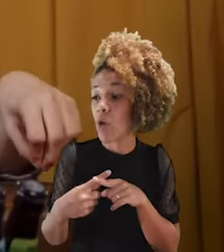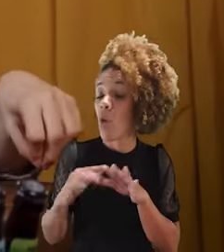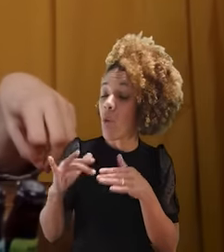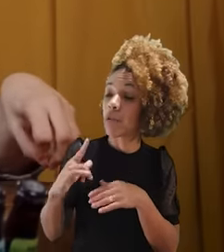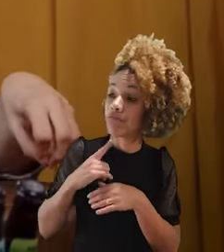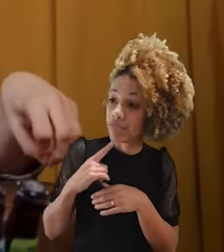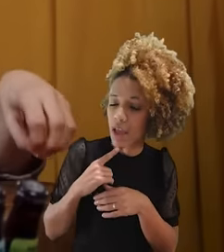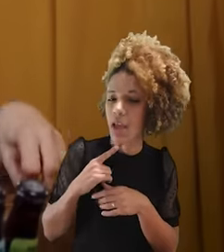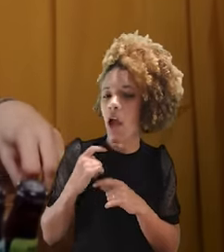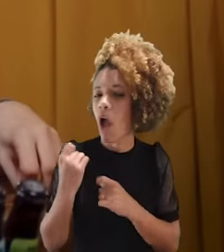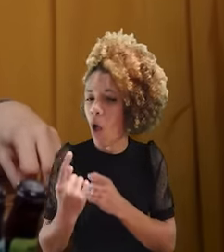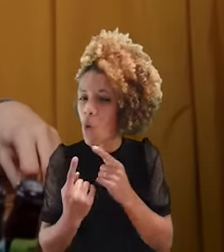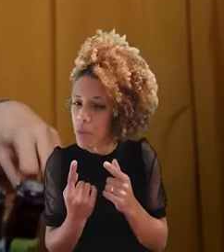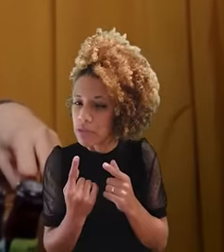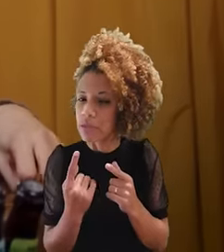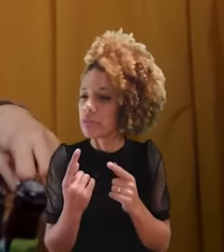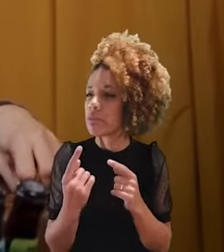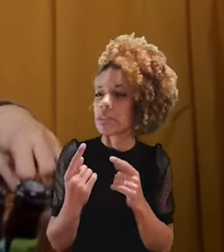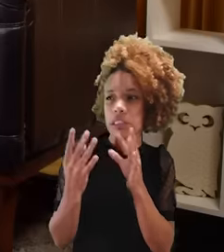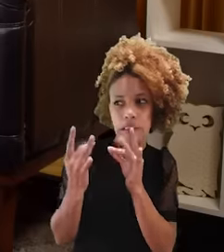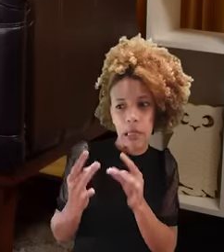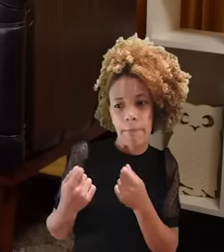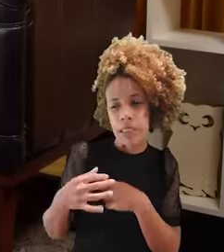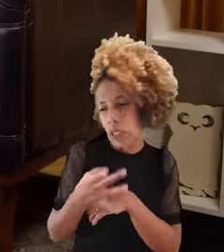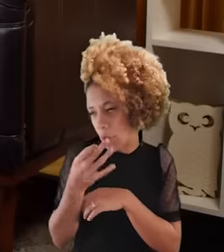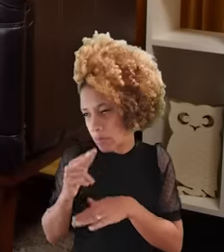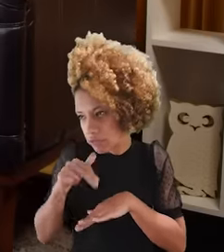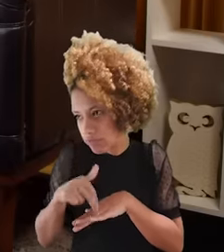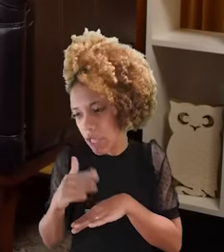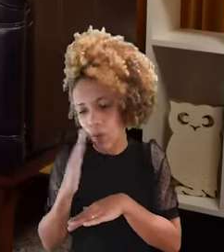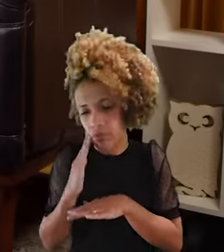que eu acho críticas eu preciso expor eu tenho que me colocar porque eu acho que todo artista